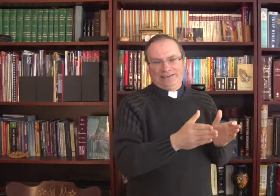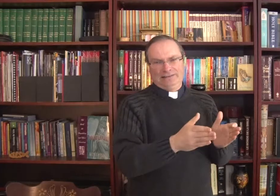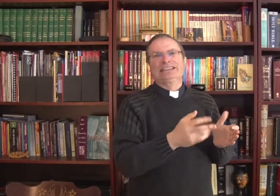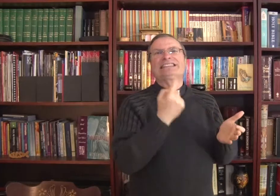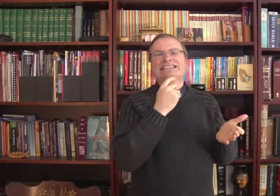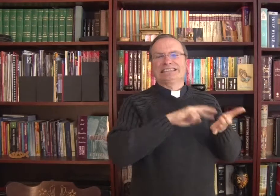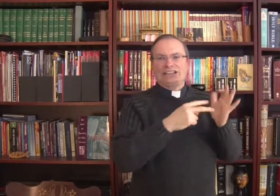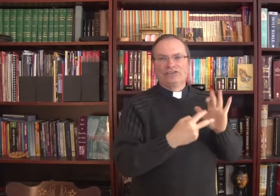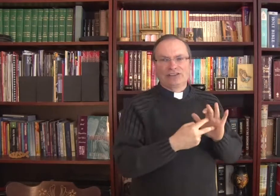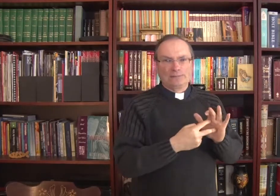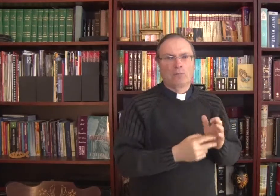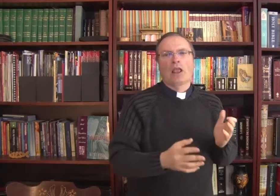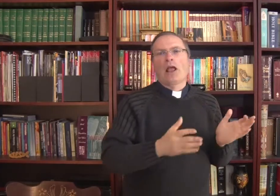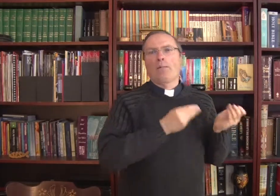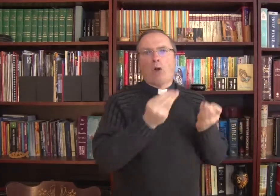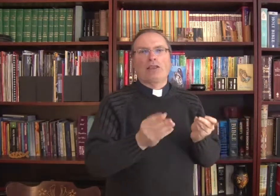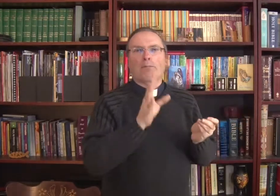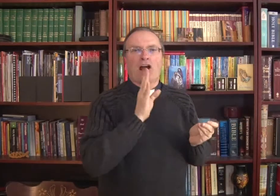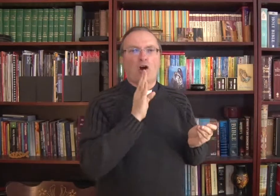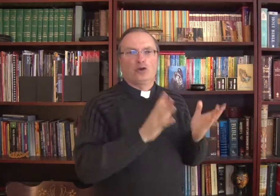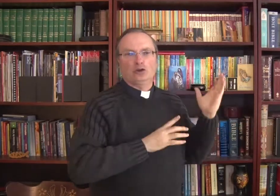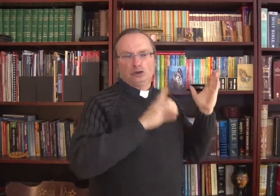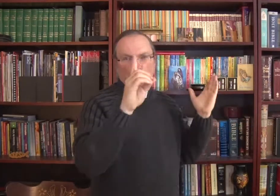qui signifie porte-parole de Dieu.